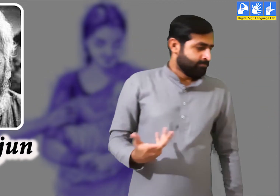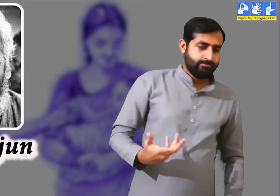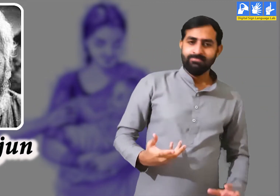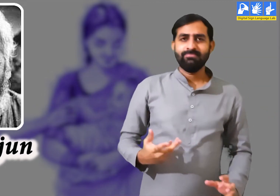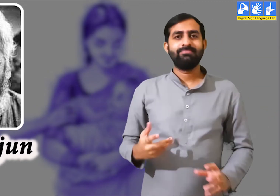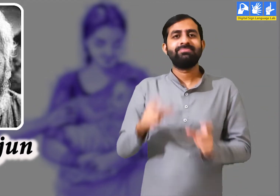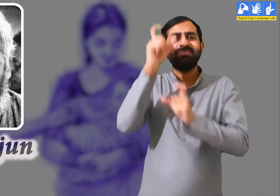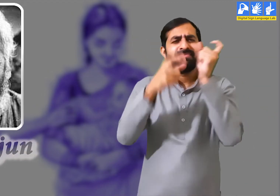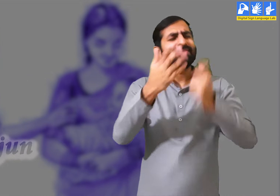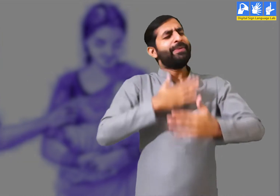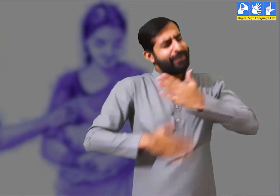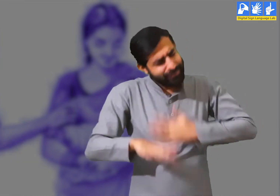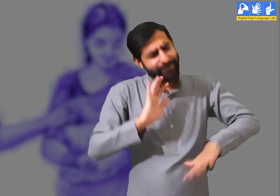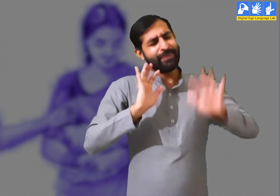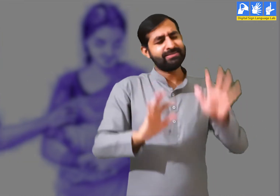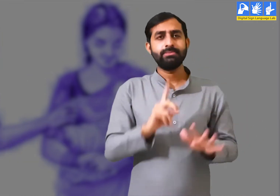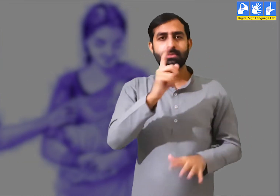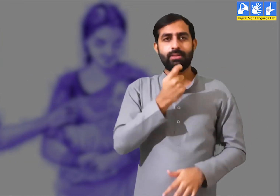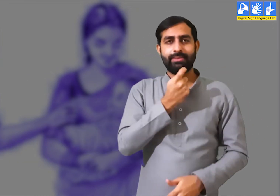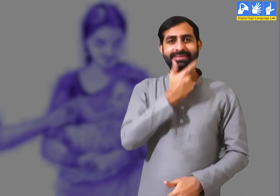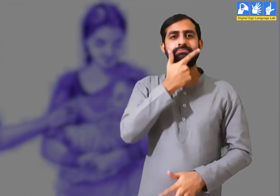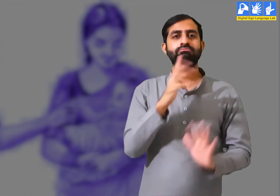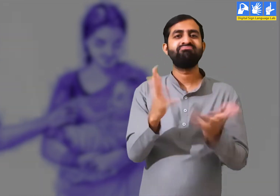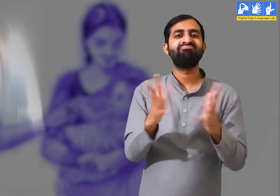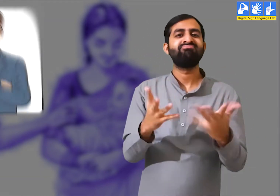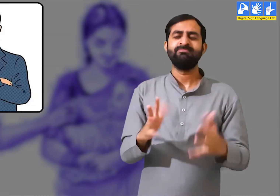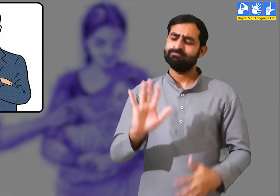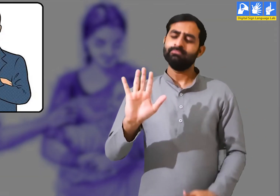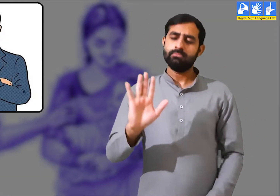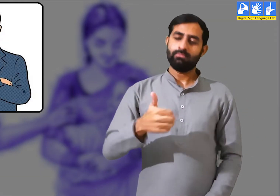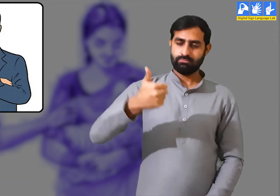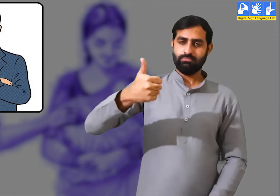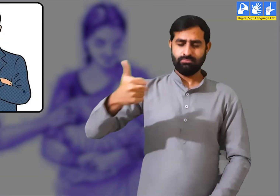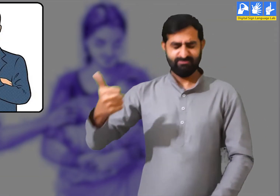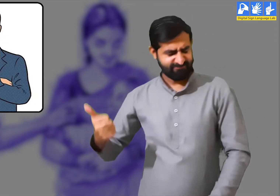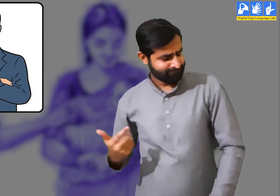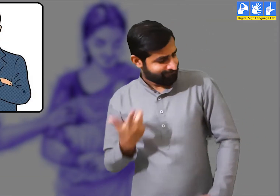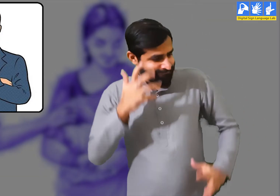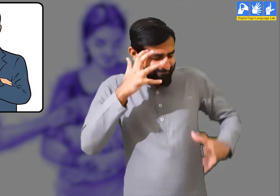तो किसी के कहने या समझाने पर भी उनकी परेशानी ख़त्म नहीं होती और लोग उन्हें खुश नहीं कर पातें।